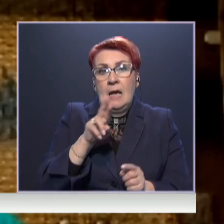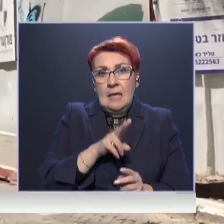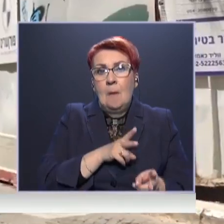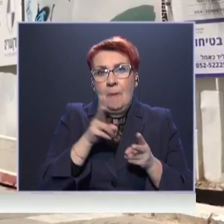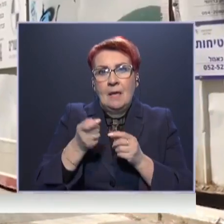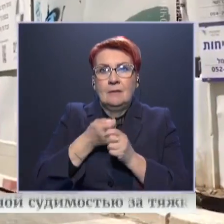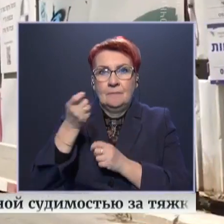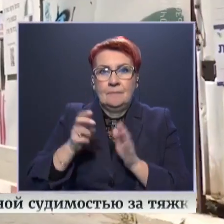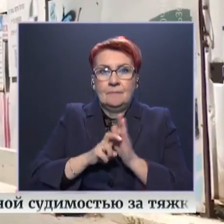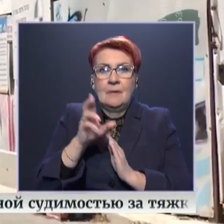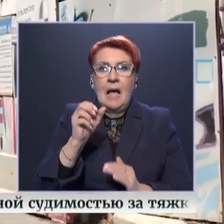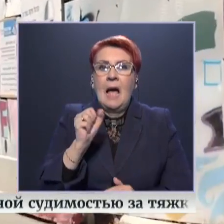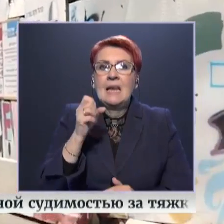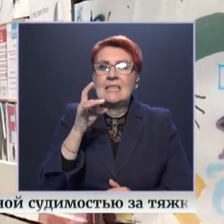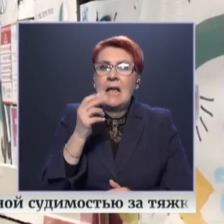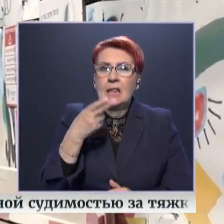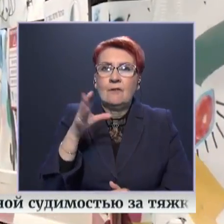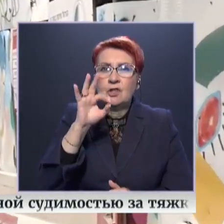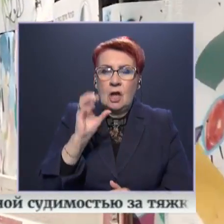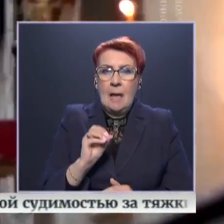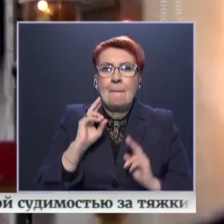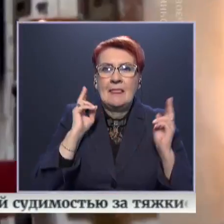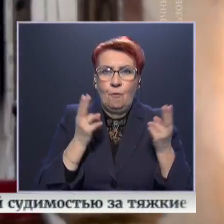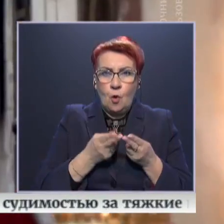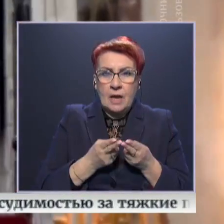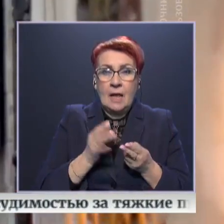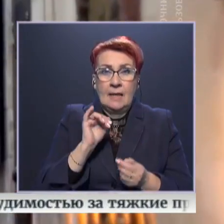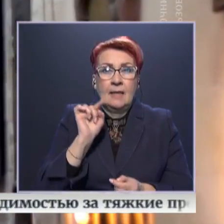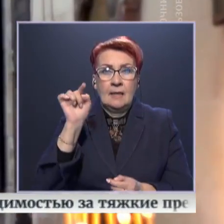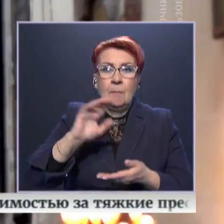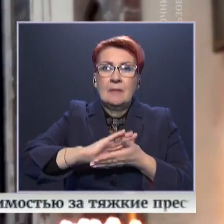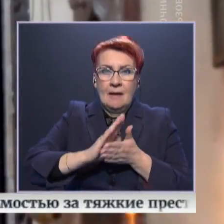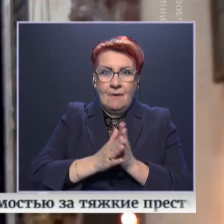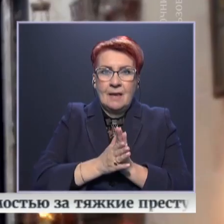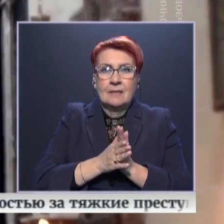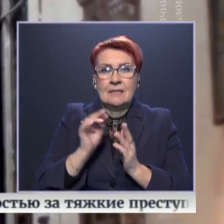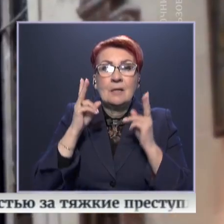в Александровское Подворье и там договорилась монахини